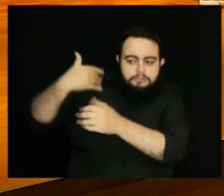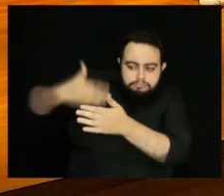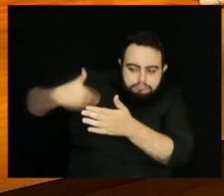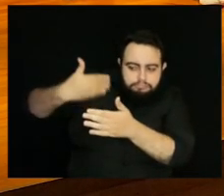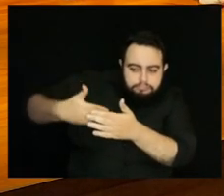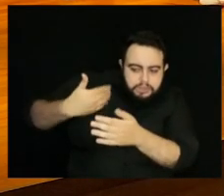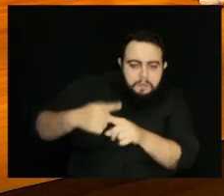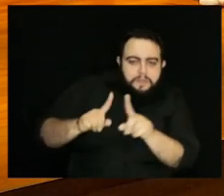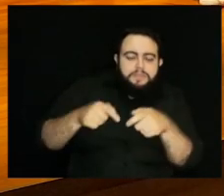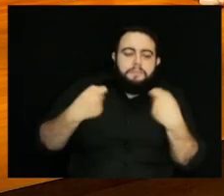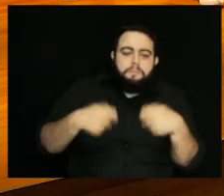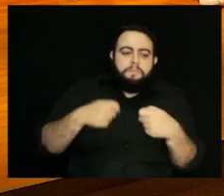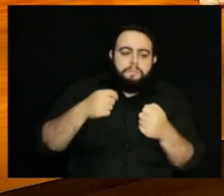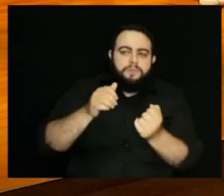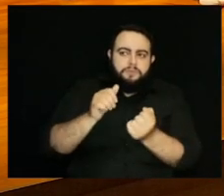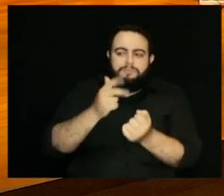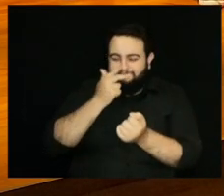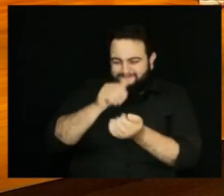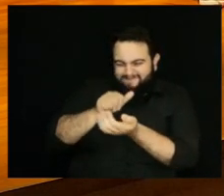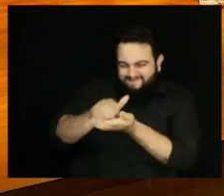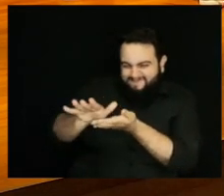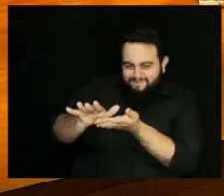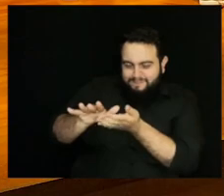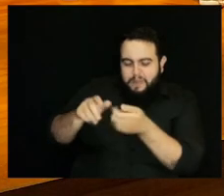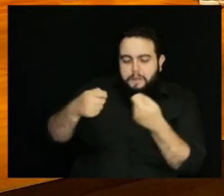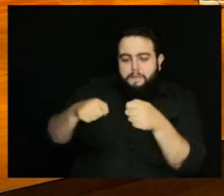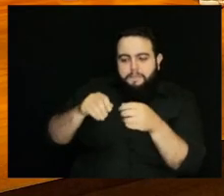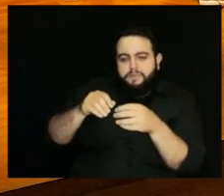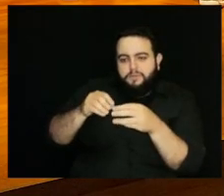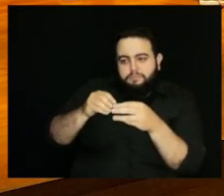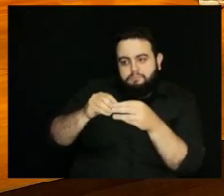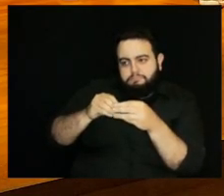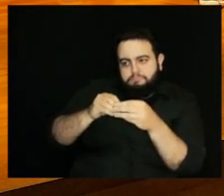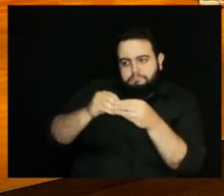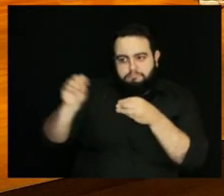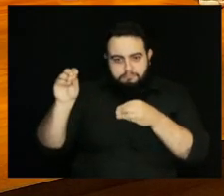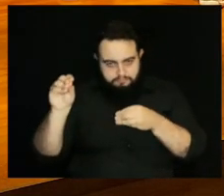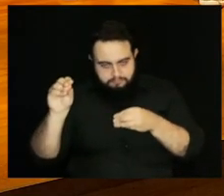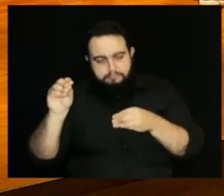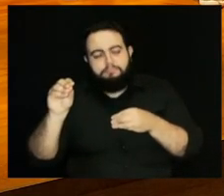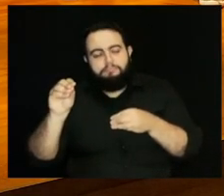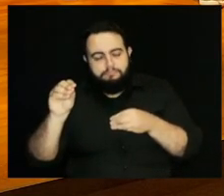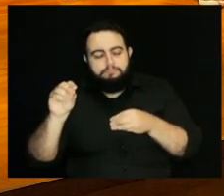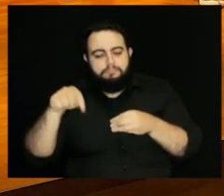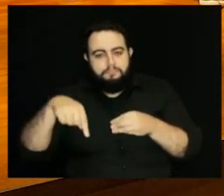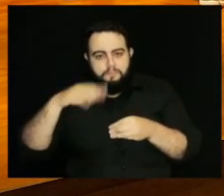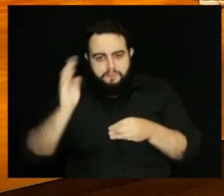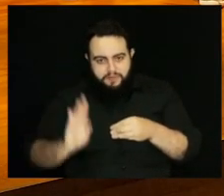que se exilar porque ele pertencia a um grupo de guerrilha e aí ele teve que fugir. Foi